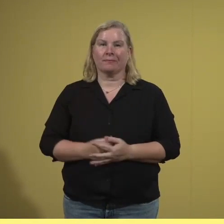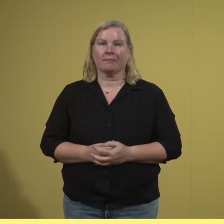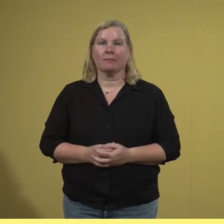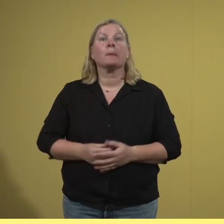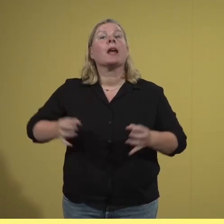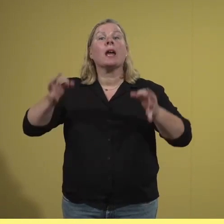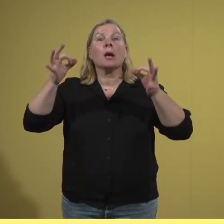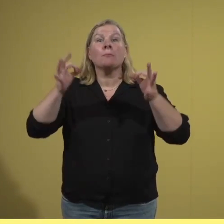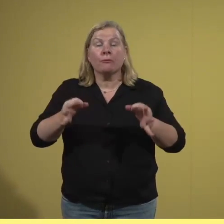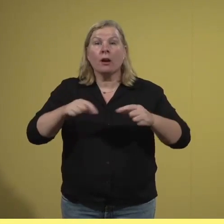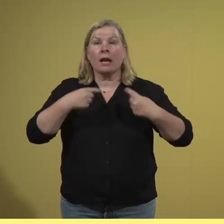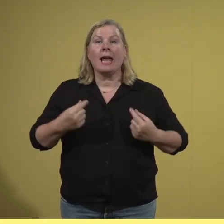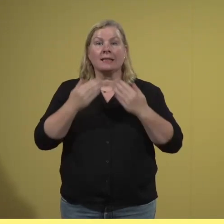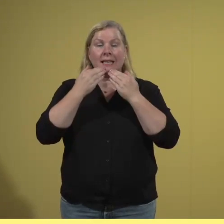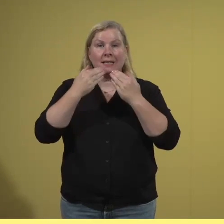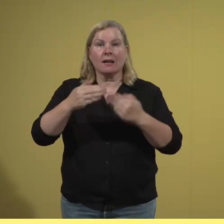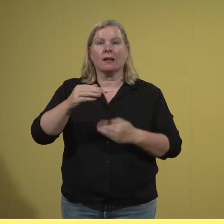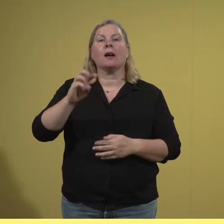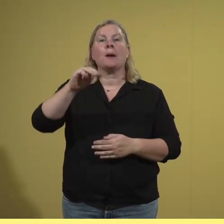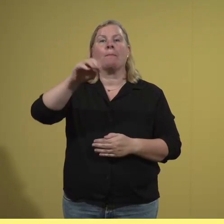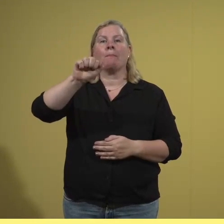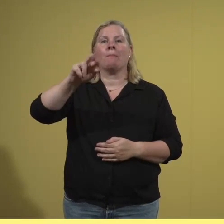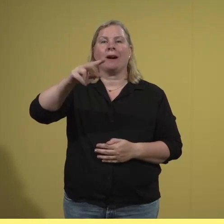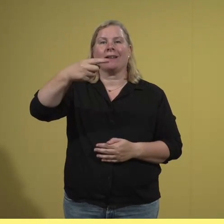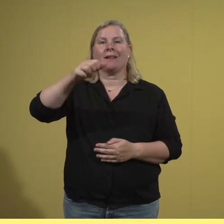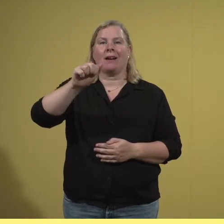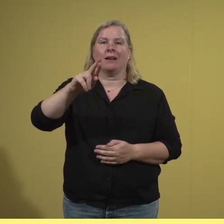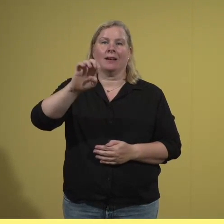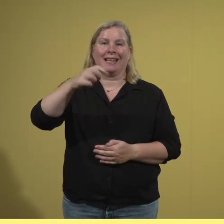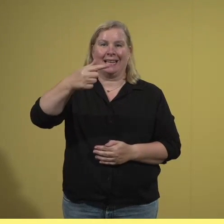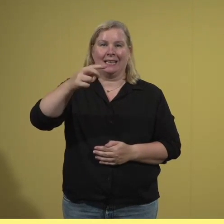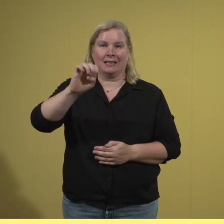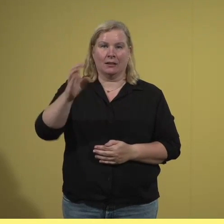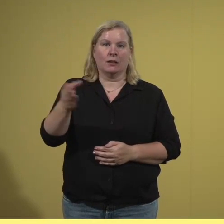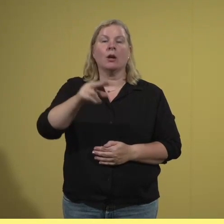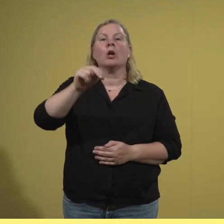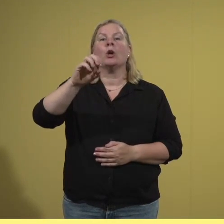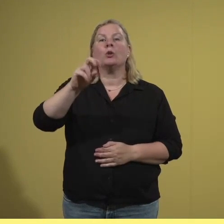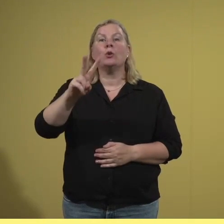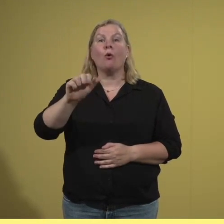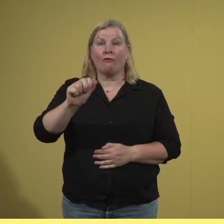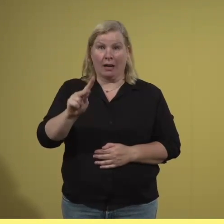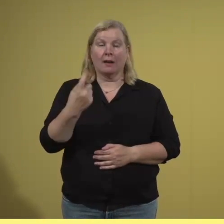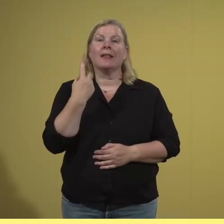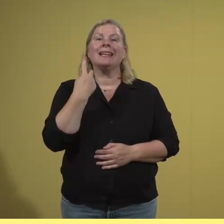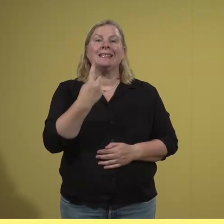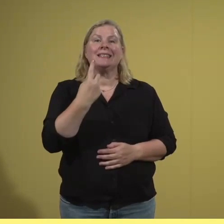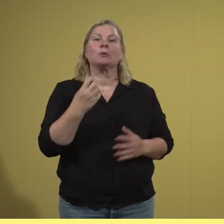An dieser Stelle möchte ich mich ganz herzlich bedanken bei Margarete Nowag. Sie ist Ökotrophologin und Ernährungsmedizinerin